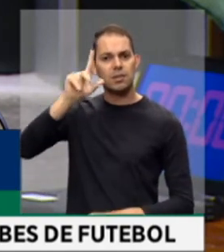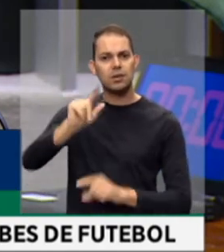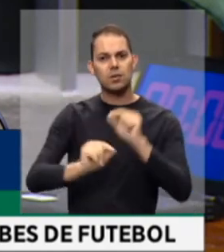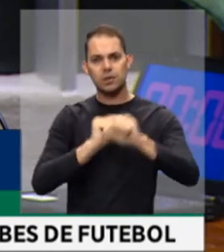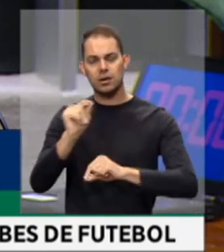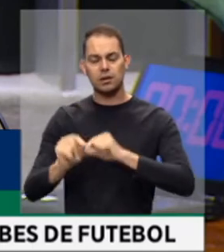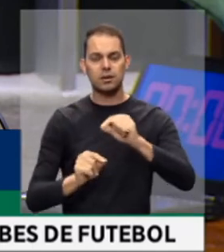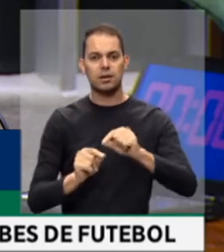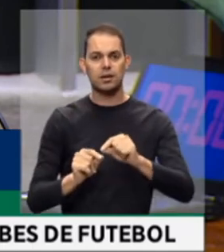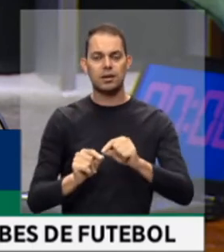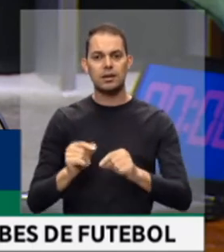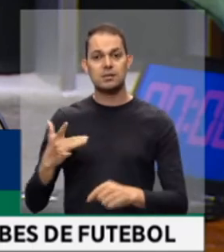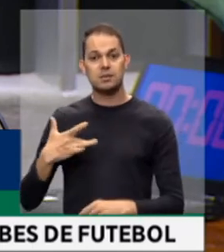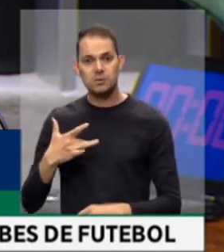FALA DE SERVIDORES PÚBLICOS É BOM QUE A GENTE SEMPRE